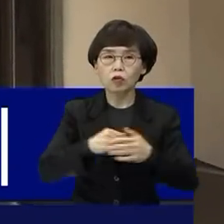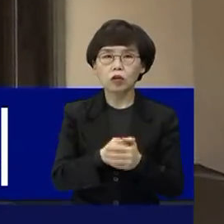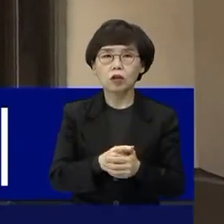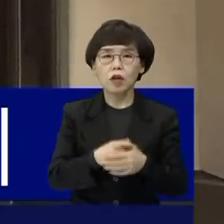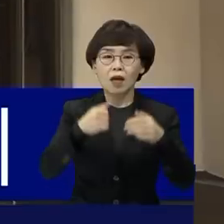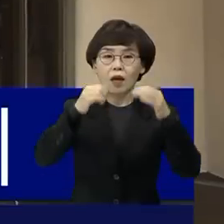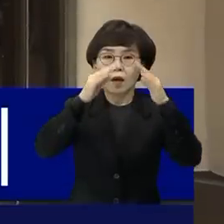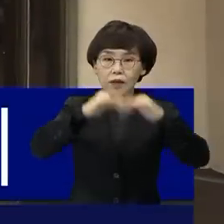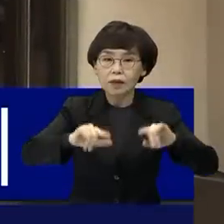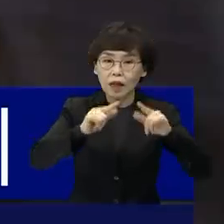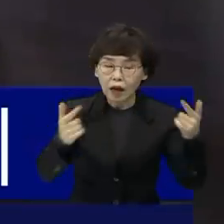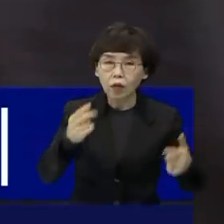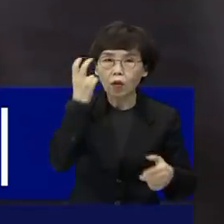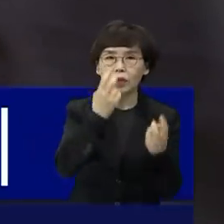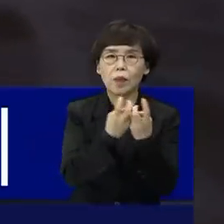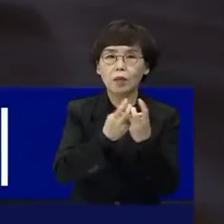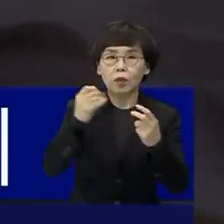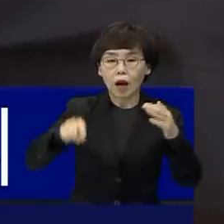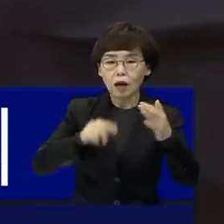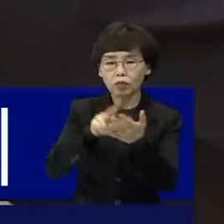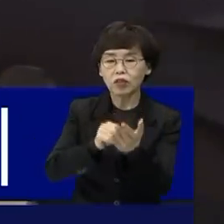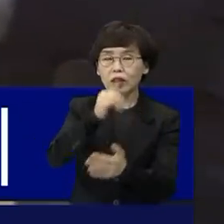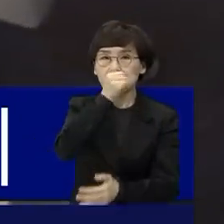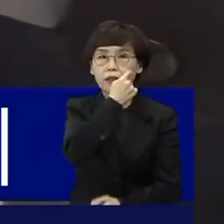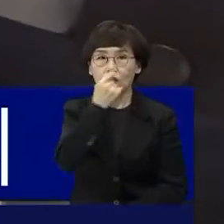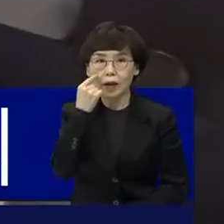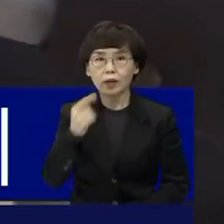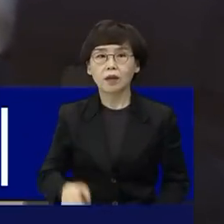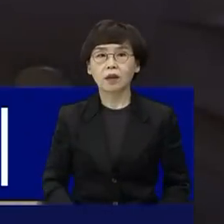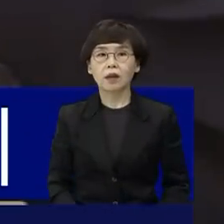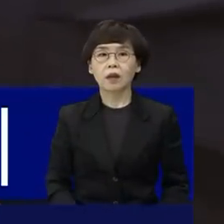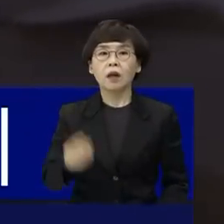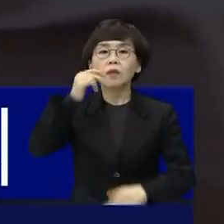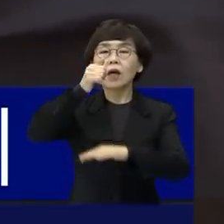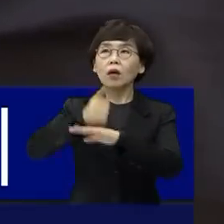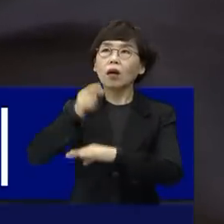내부 결함이 있는지 확인할 방침입니다. 검사 결과는 내일쯤 나올 걸로 보이는데